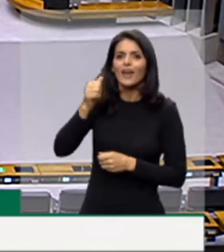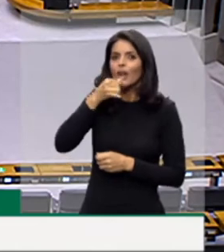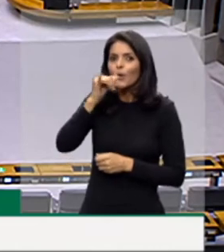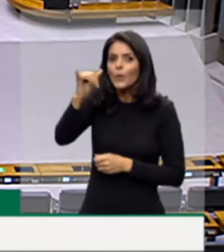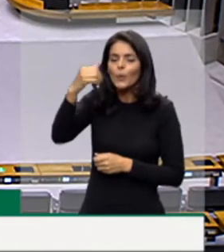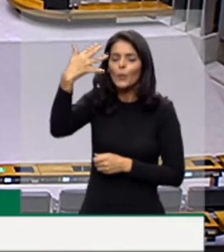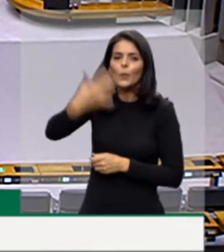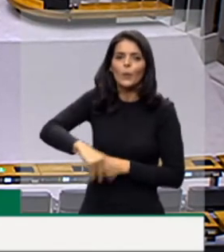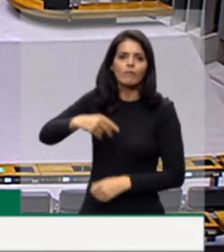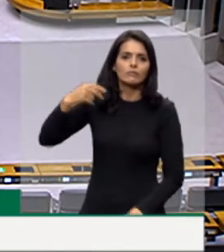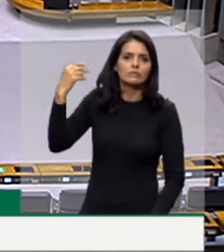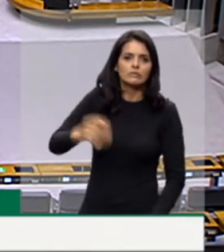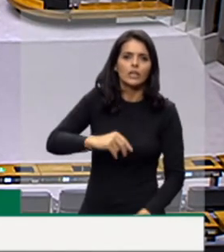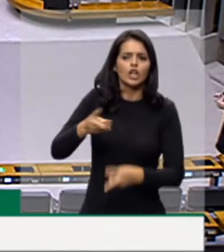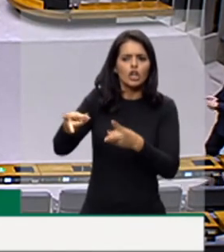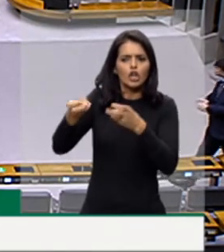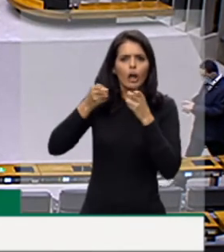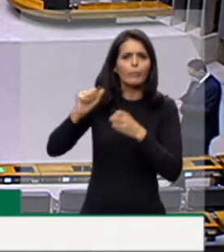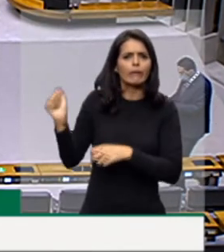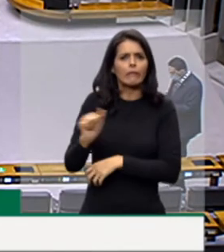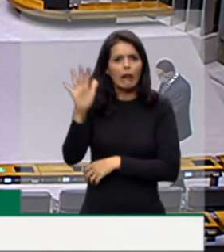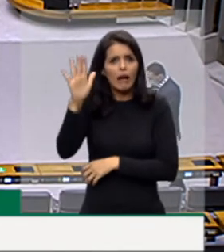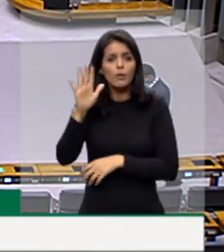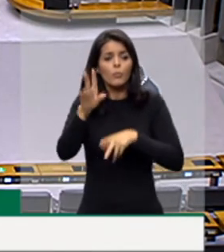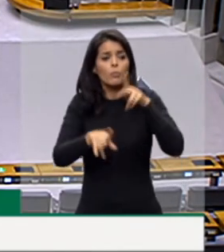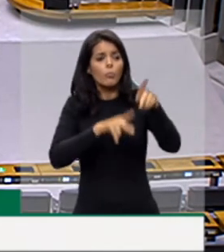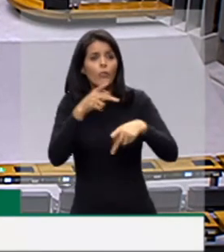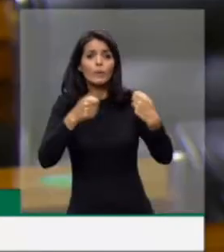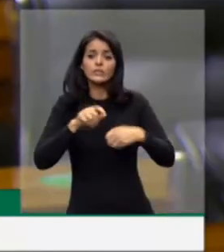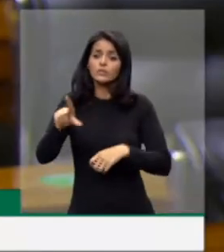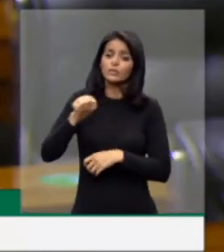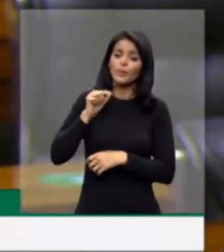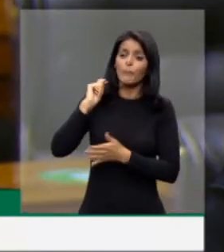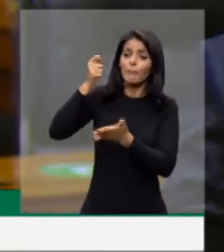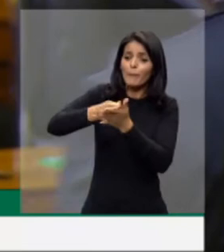QUE FORAM PRIVATIZADAS. E QUE NO DIA A DIA NA CONTA DE LUZ DOS BRASILEIROS, ELA TIRA... E